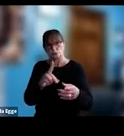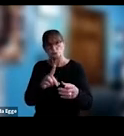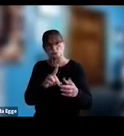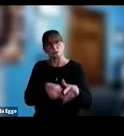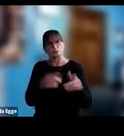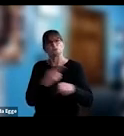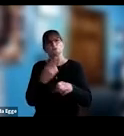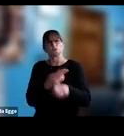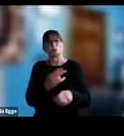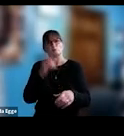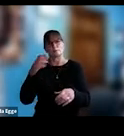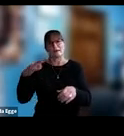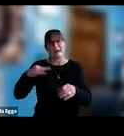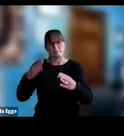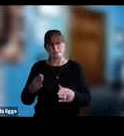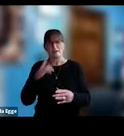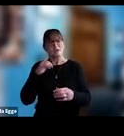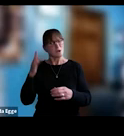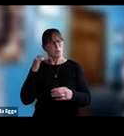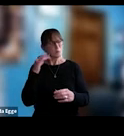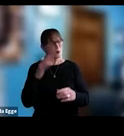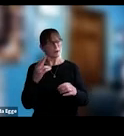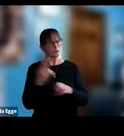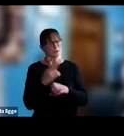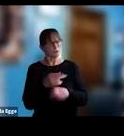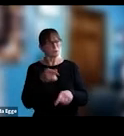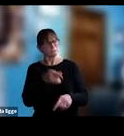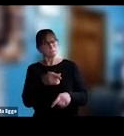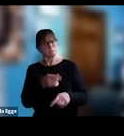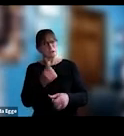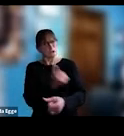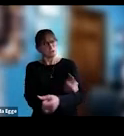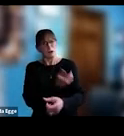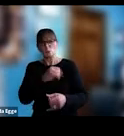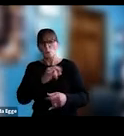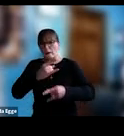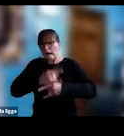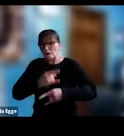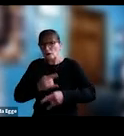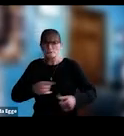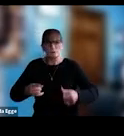¿Qué los llevó a consumir sustancias, drogas o alcohol por primera vez?